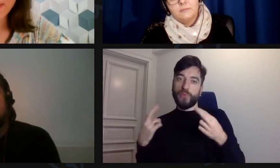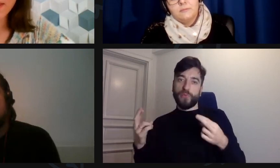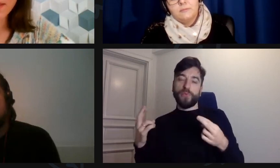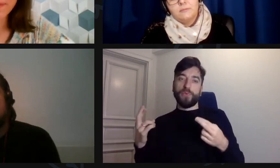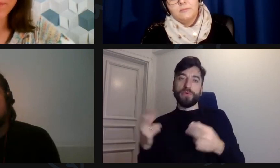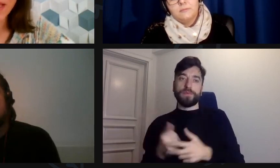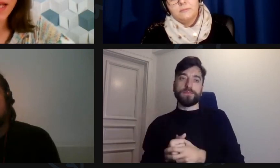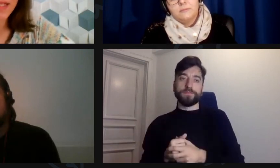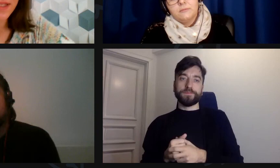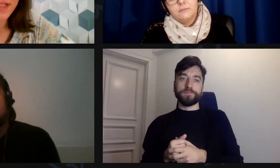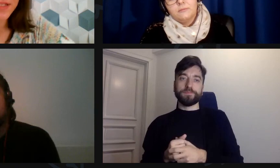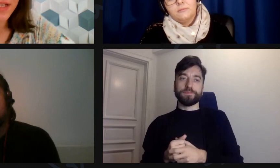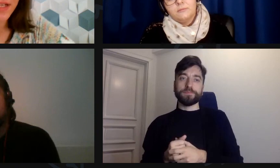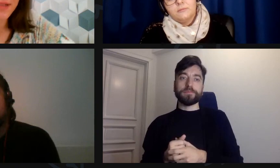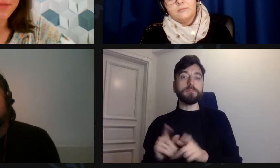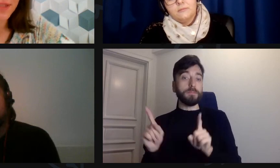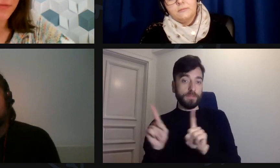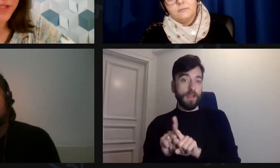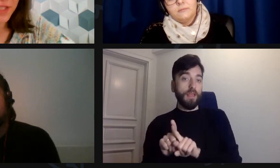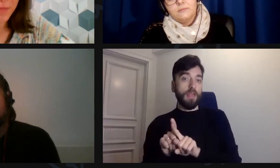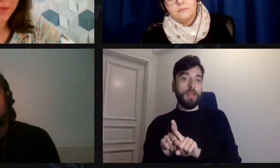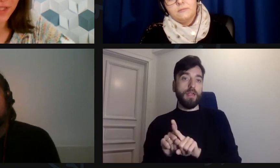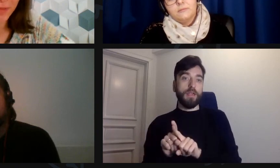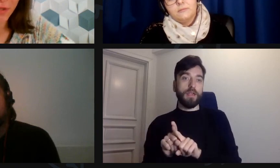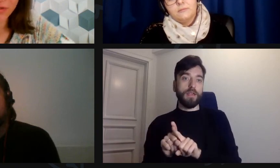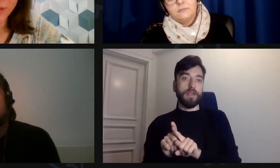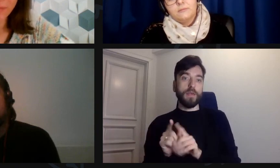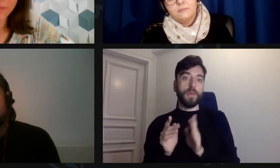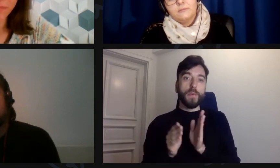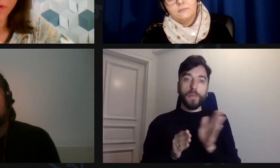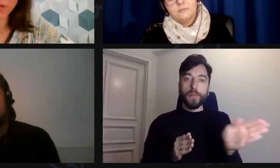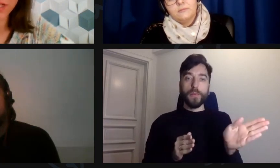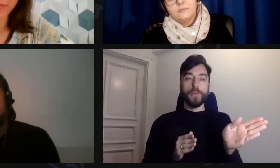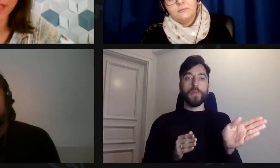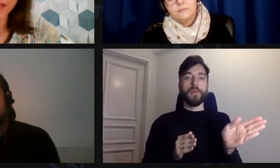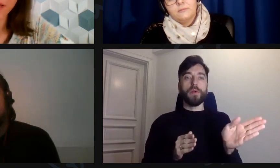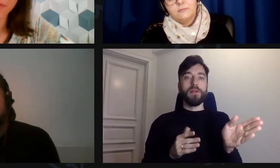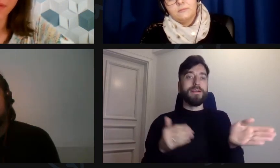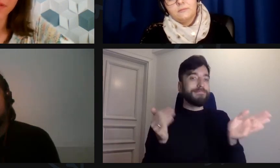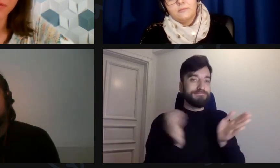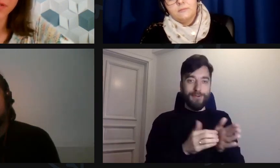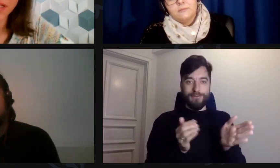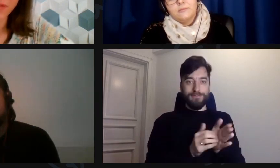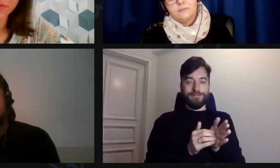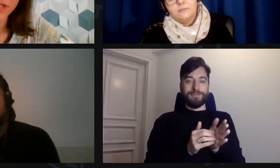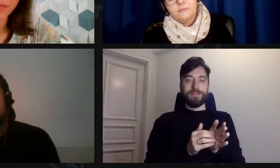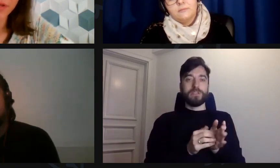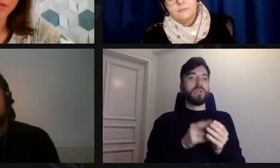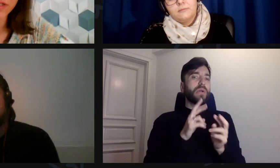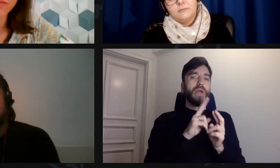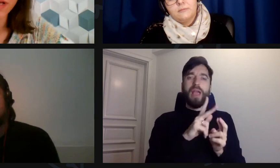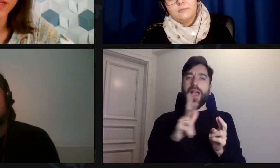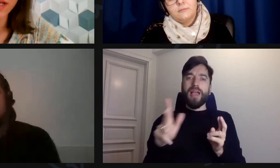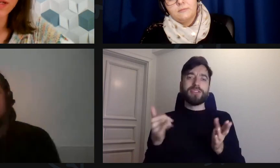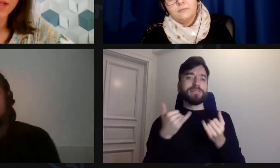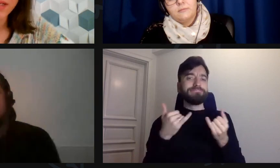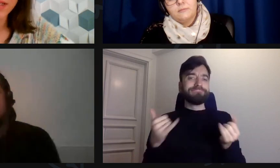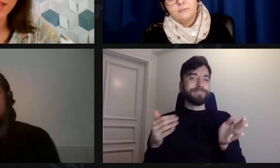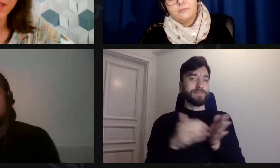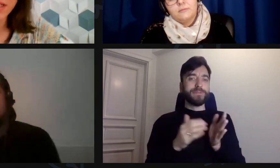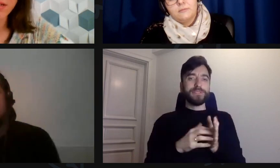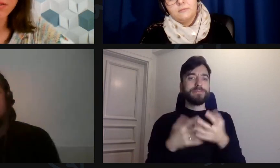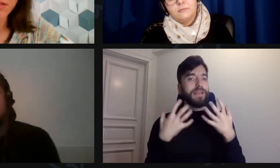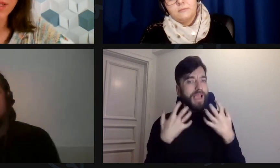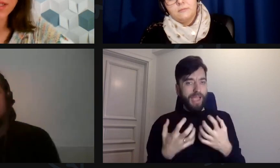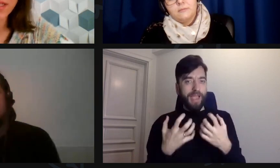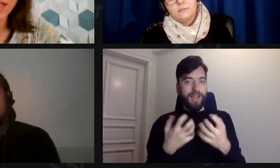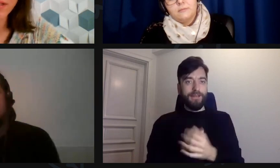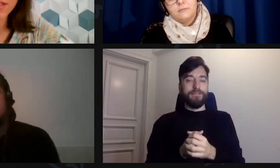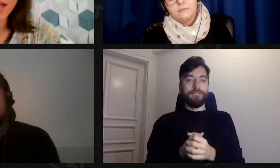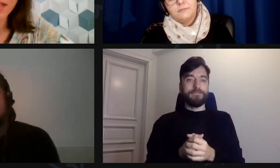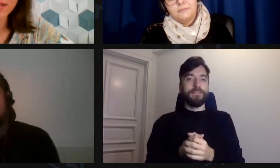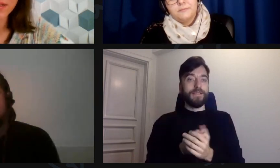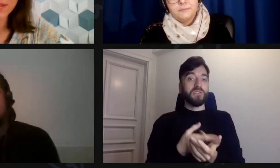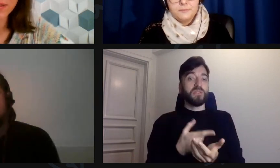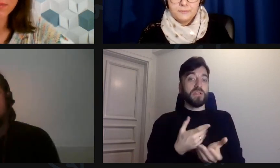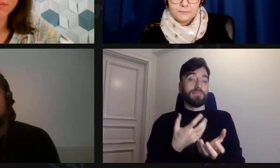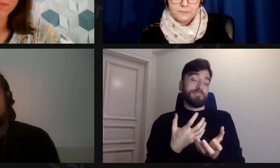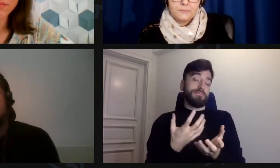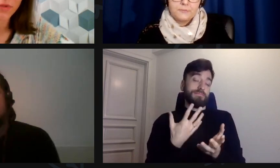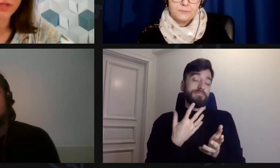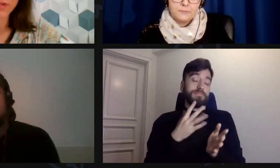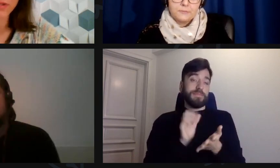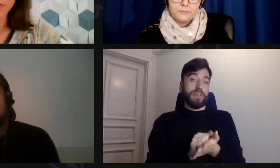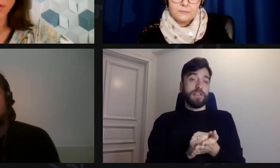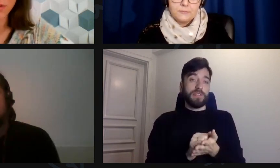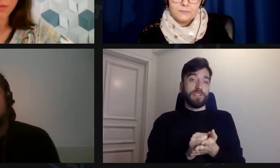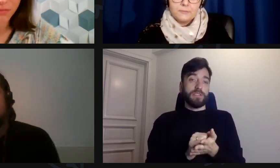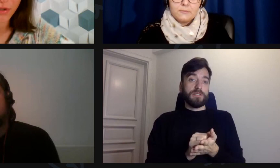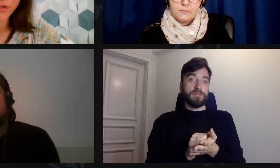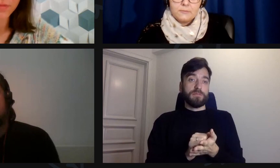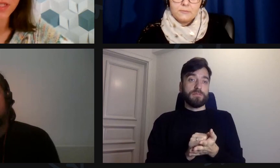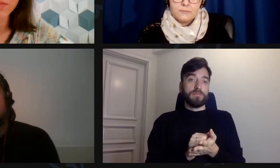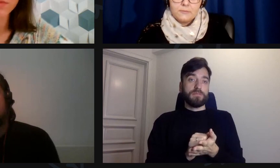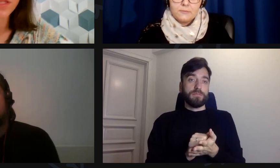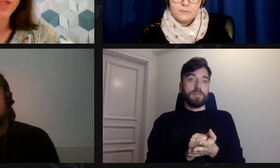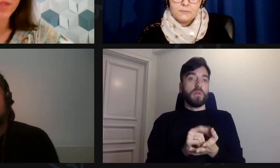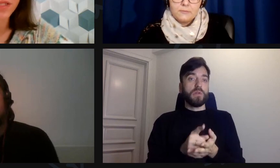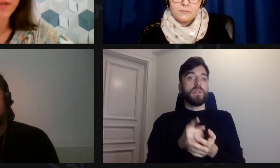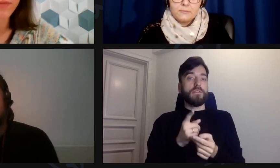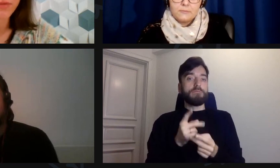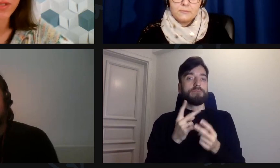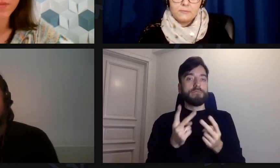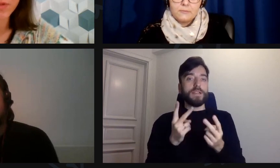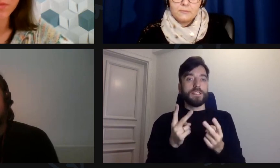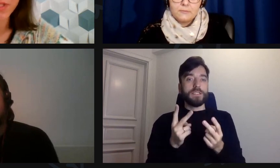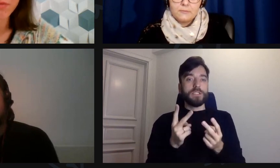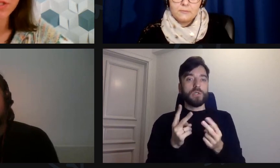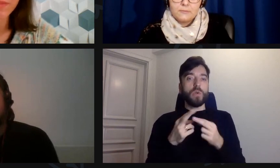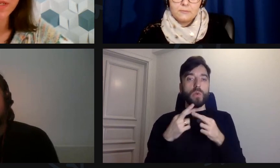Mamy różne potrzeby i oczekiwania jeżeli chodzi o takie zajęcia to o czym mówiliśmy, że w różny sposób się uczymy